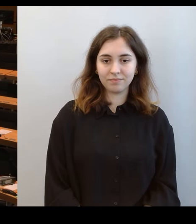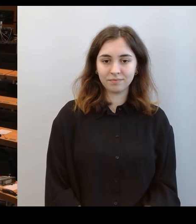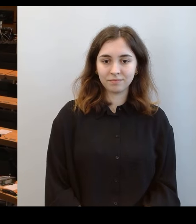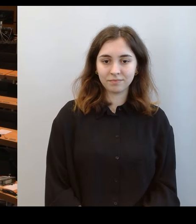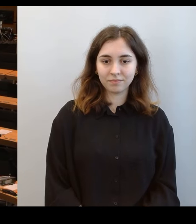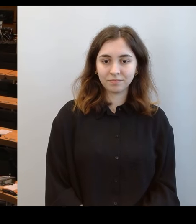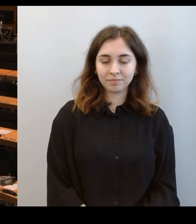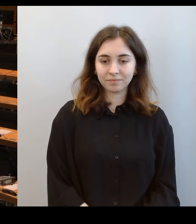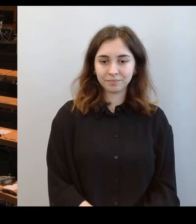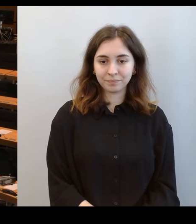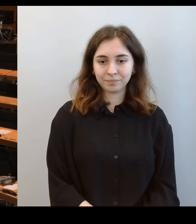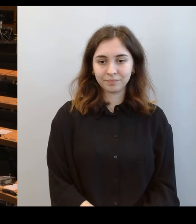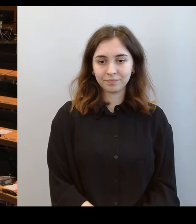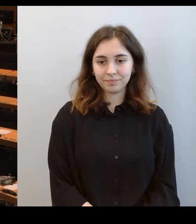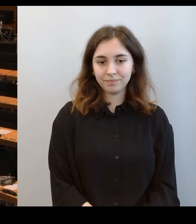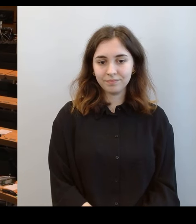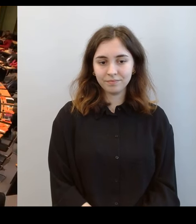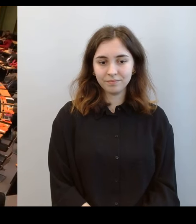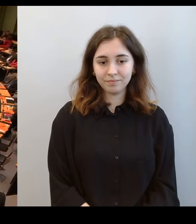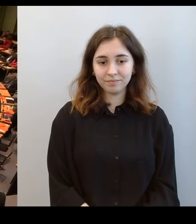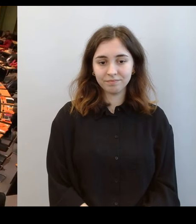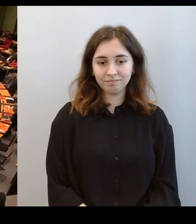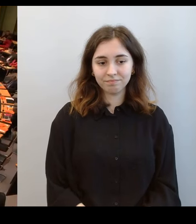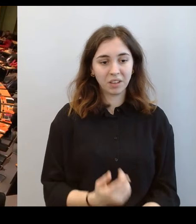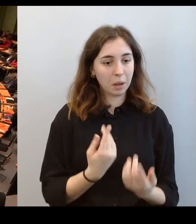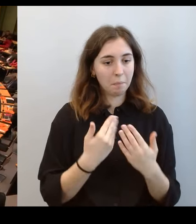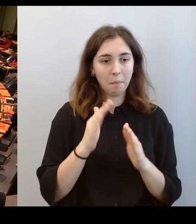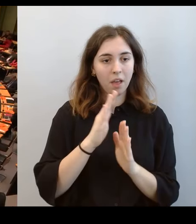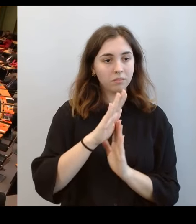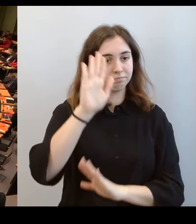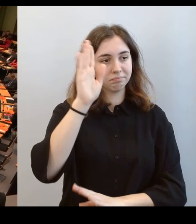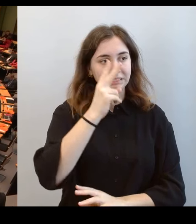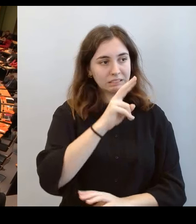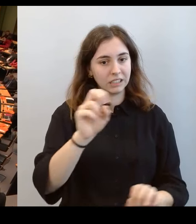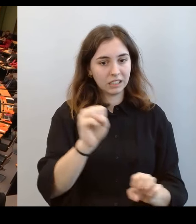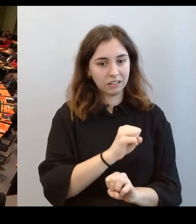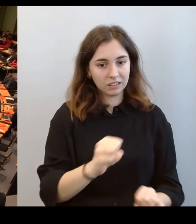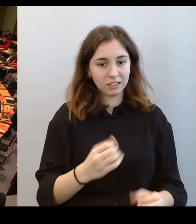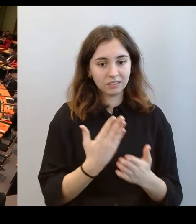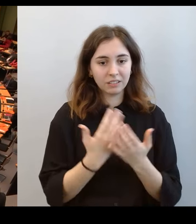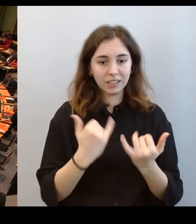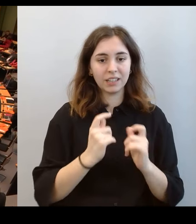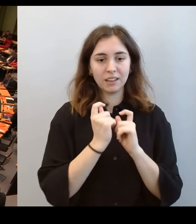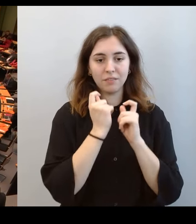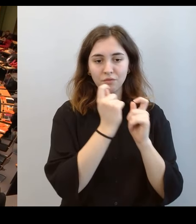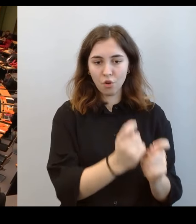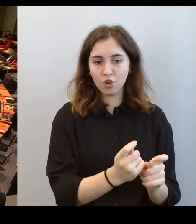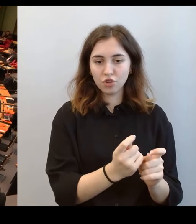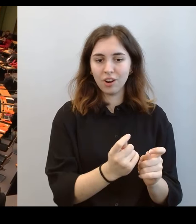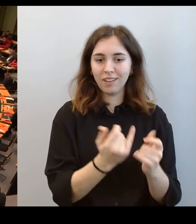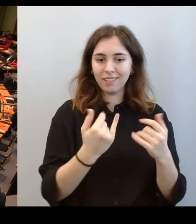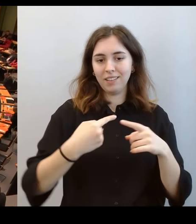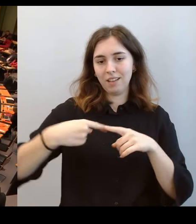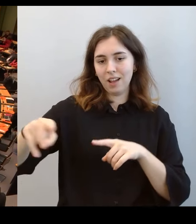(Rednerwechsel) Weitere Wortmeldungen liegen nicht vor. Vorgeschlagen wird die Überweisung des Antrags federführend an den Ausschuss für Stadtentwicklung, Bauen und Wohnen sowie